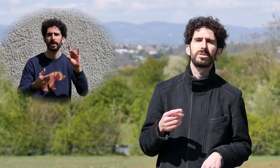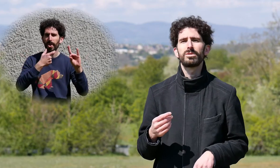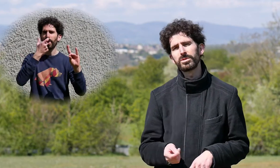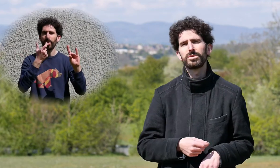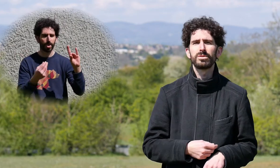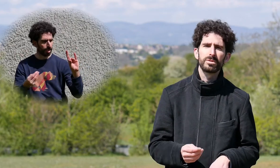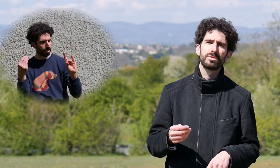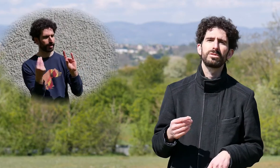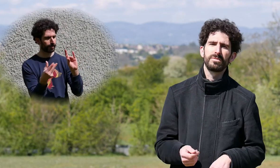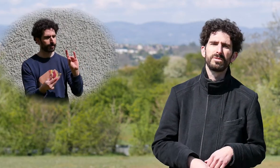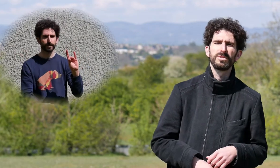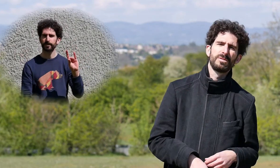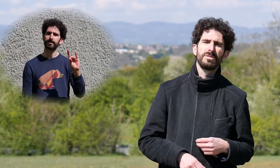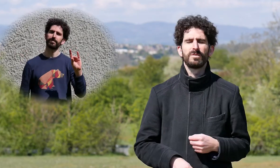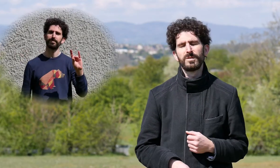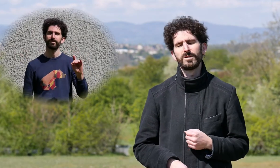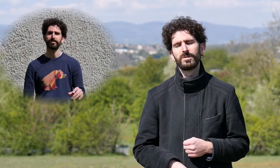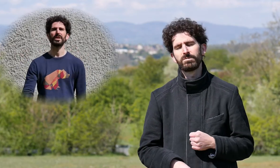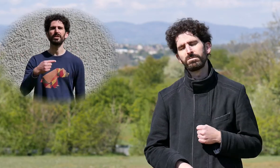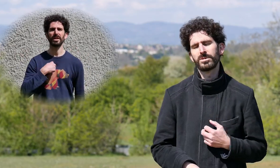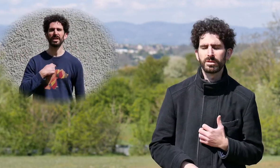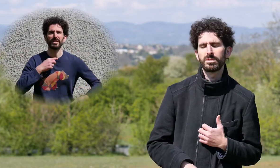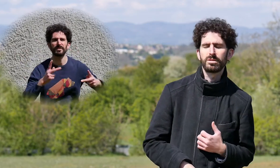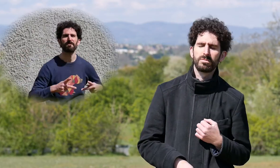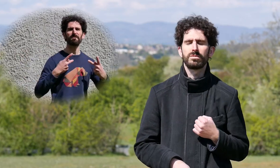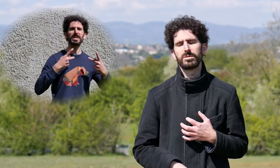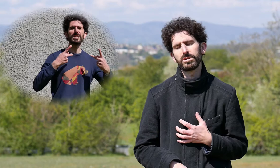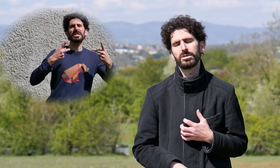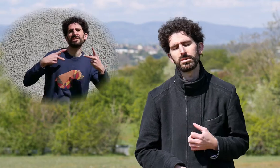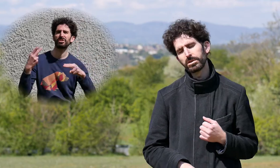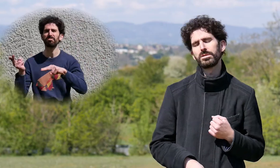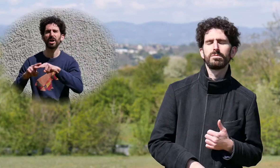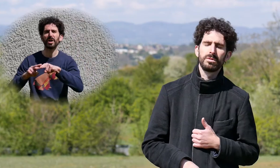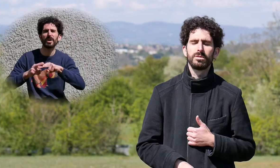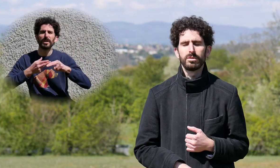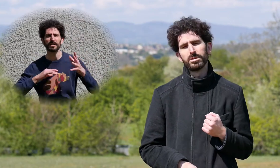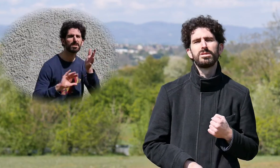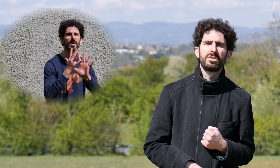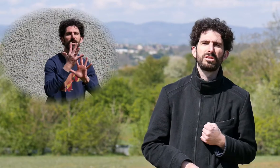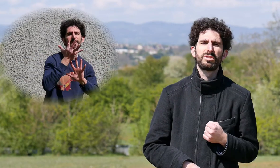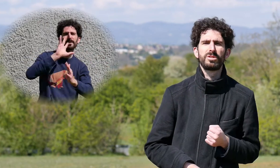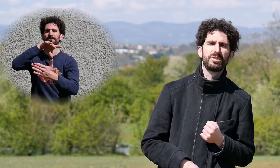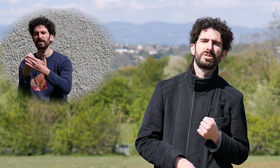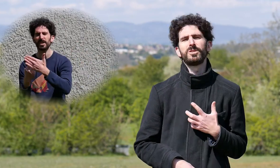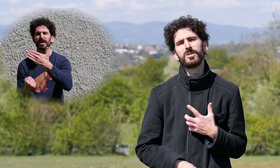* J'en donne ma langue au chat. * * Je vis, je meurs. * * Je me brûle et me noie. *